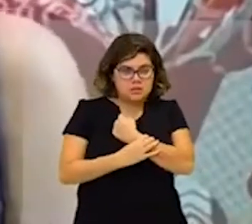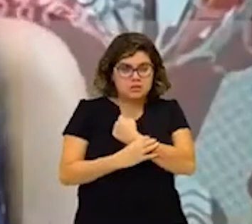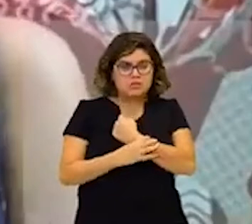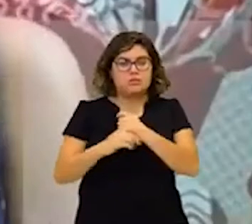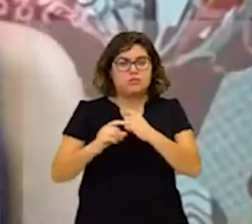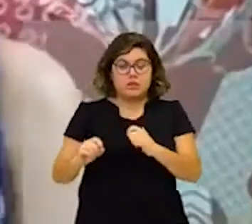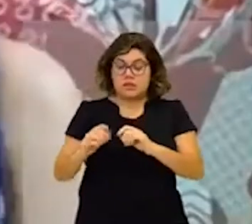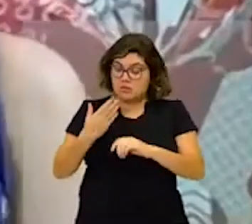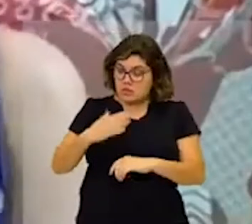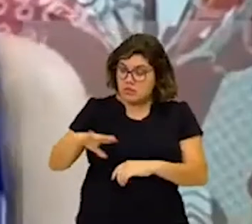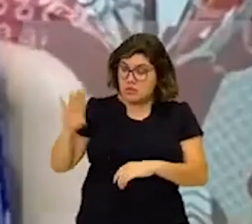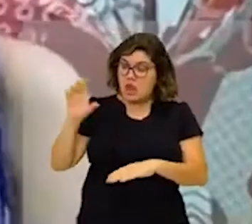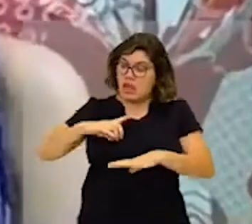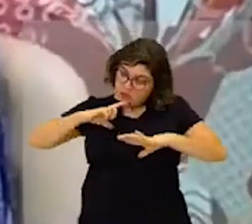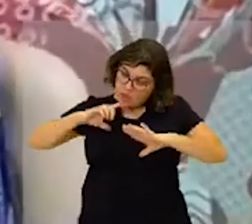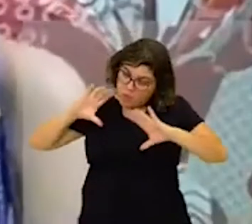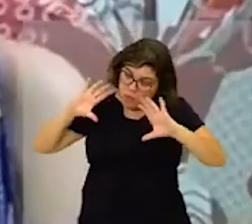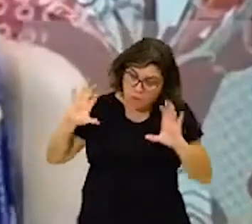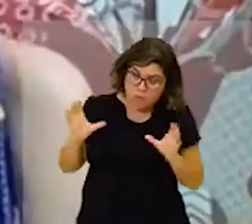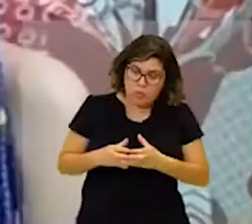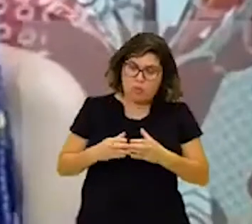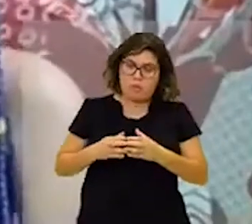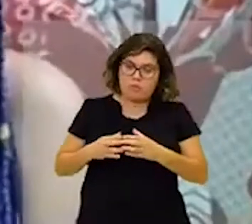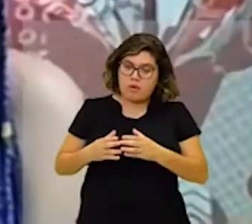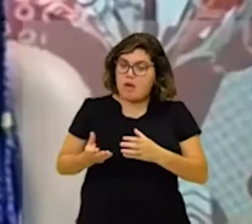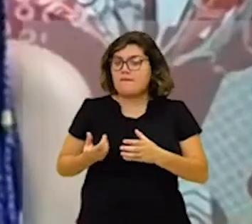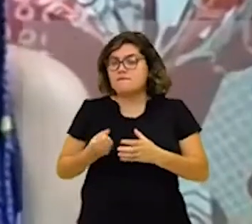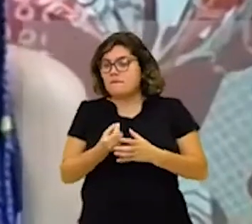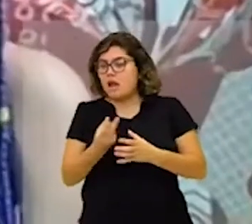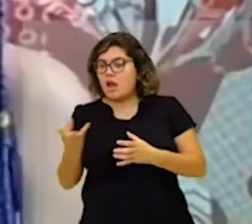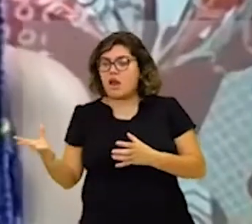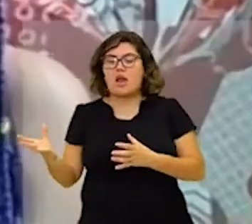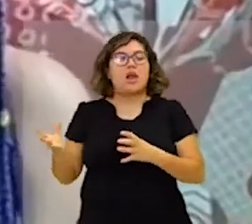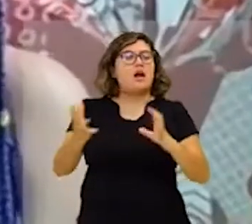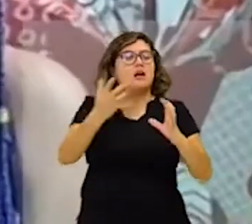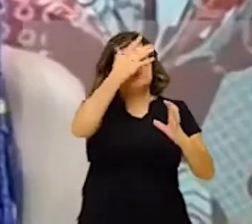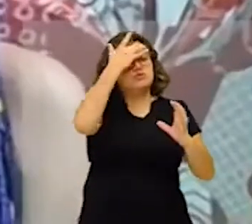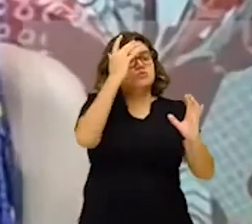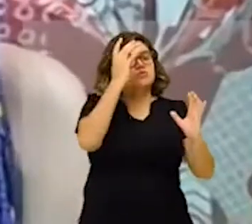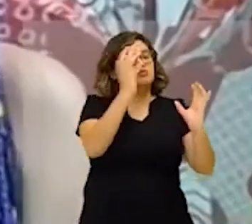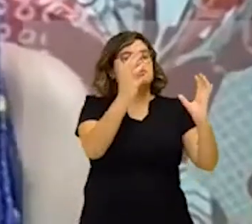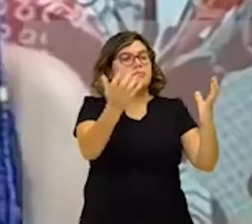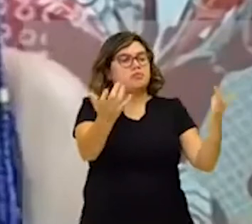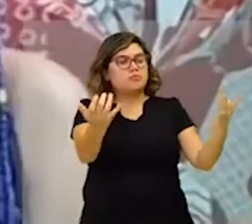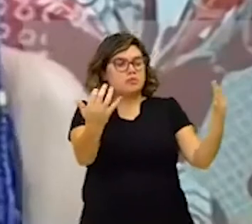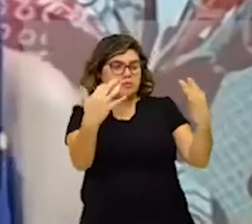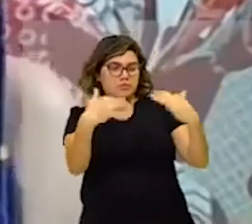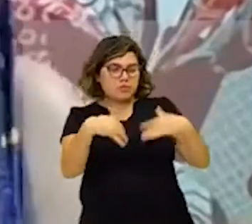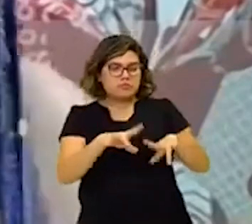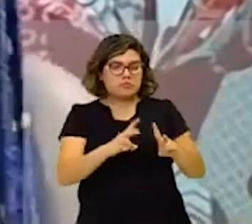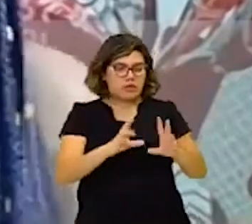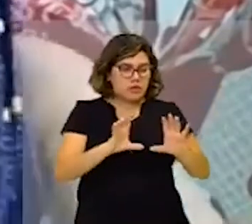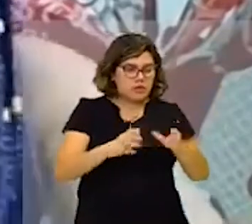que é coletiva e reúne vários vários grupos vulnerabilizados e perseguir E aí eu já entro no